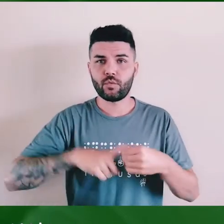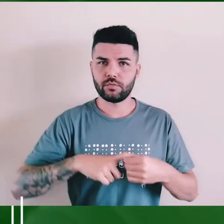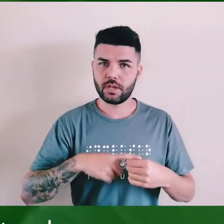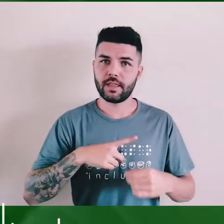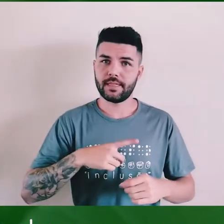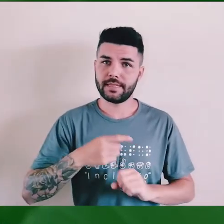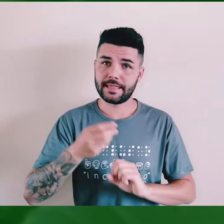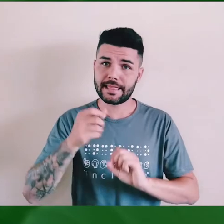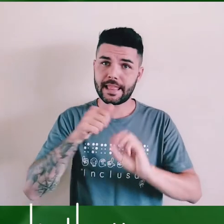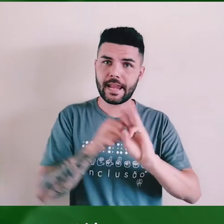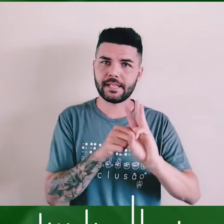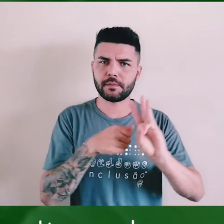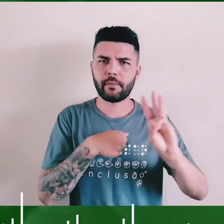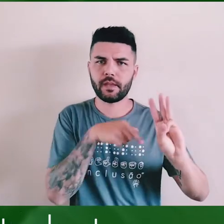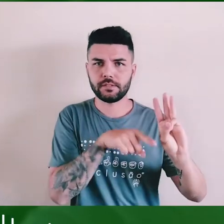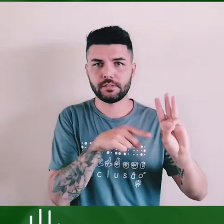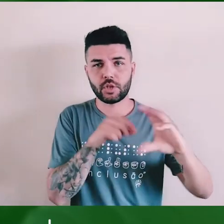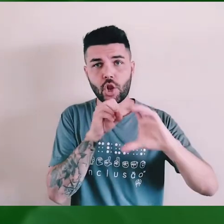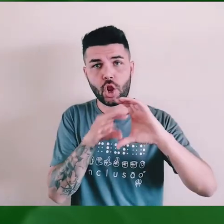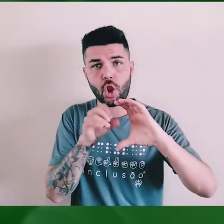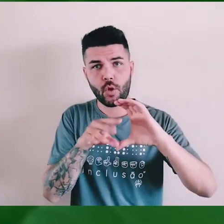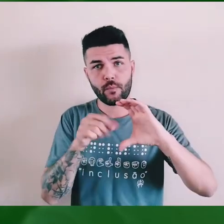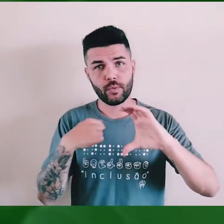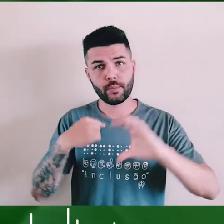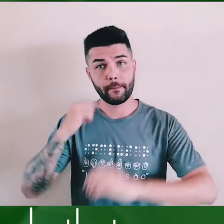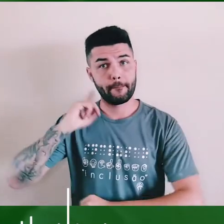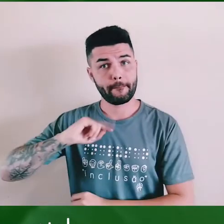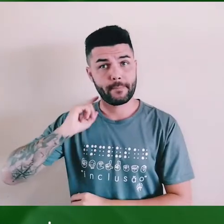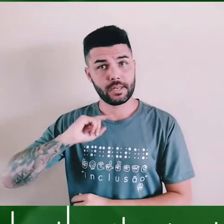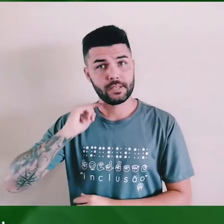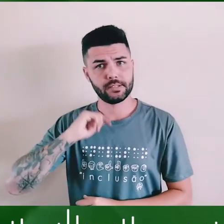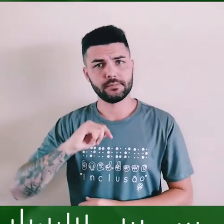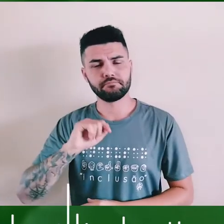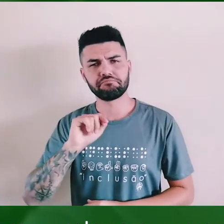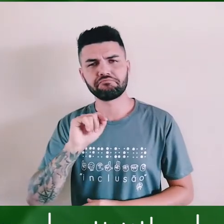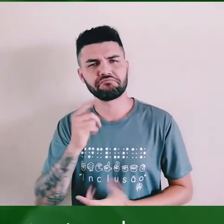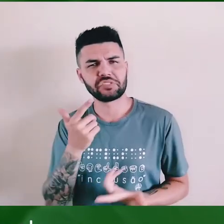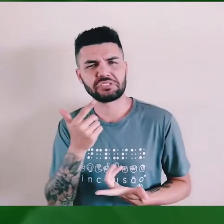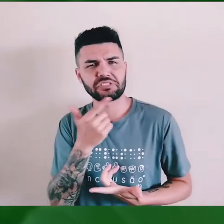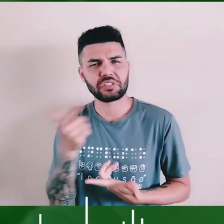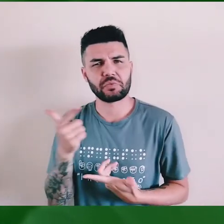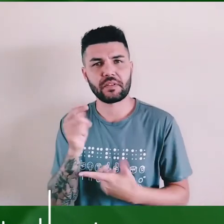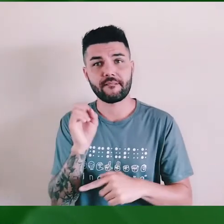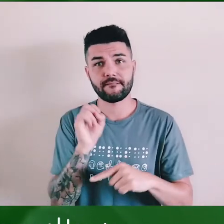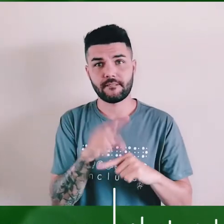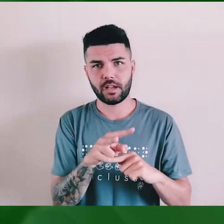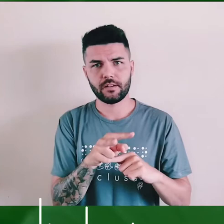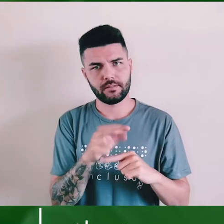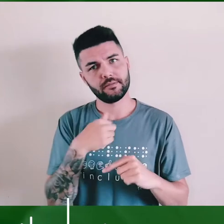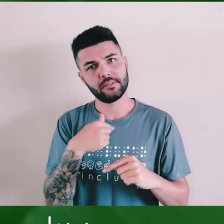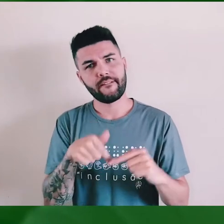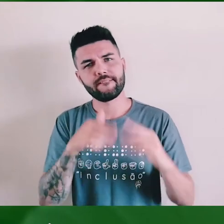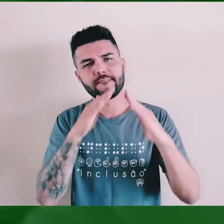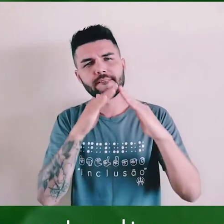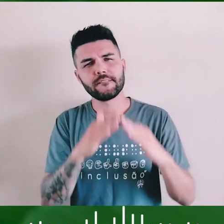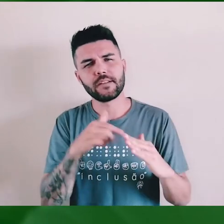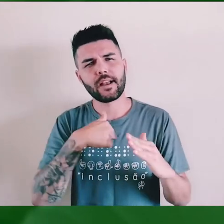período de três meses na Globo Minas e não rolou a vaga, pra poder ser contratado. E